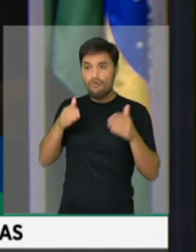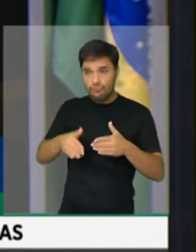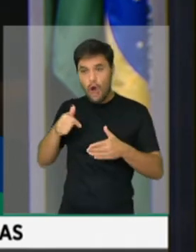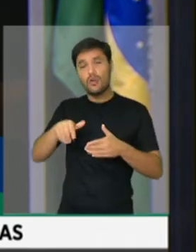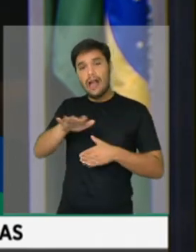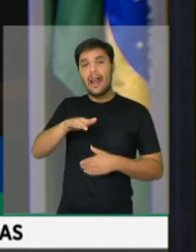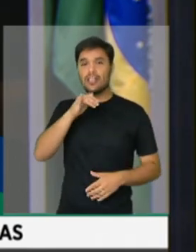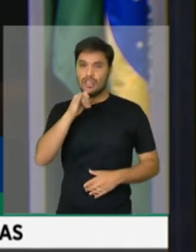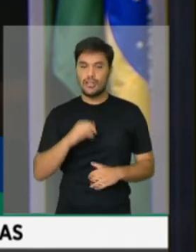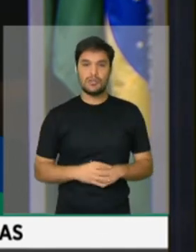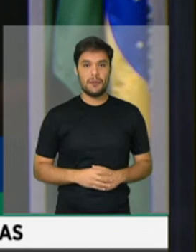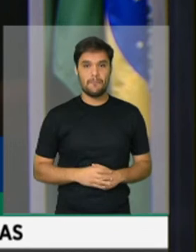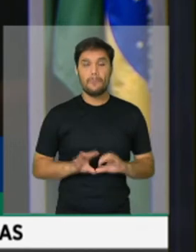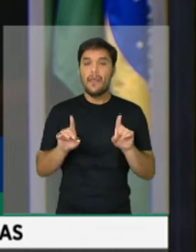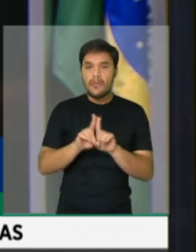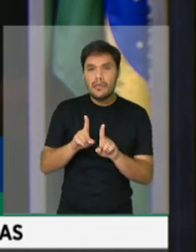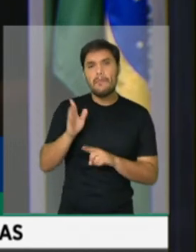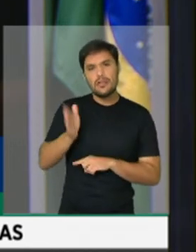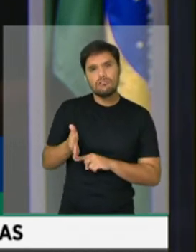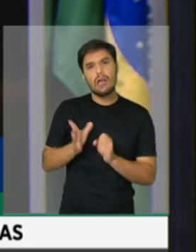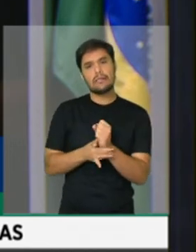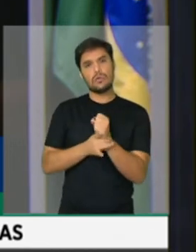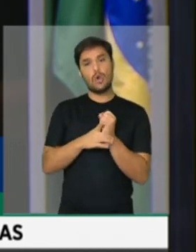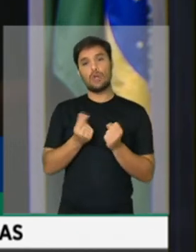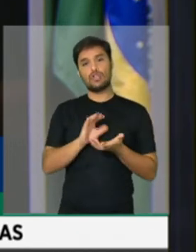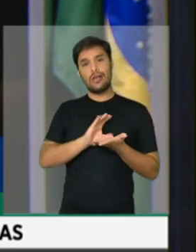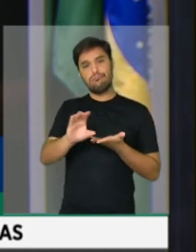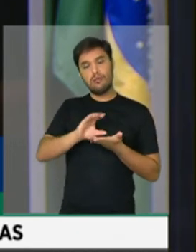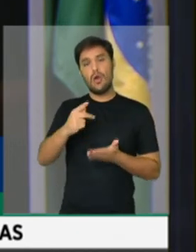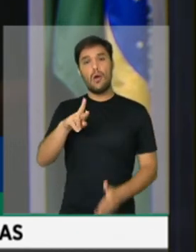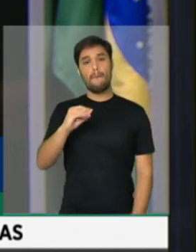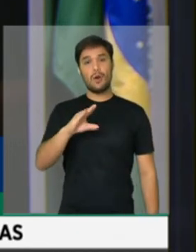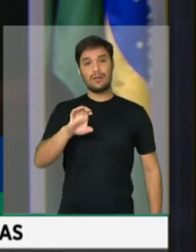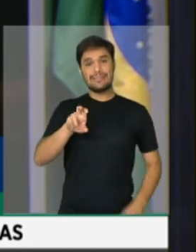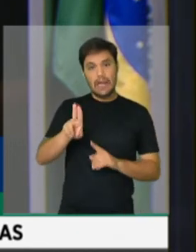APLICAÇÕES DESSES RECURSOS. RELEVA DESTACAR FORAM REALIZADAS ALTERAÇÕES NO TEXTO COM INTUITO DE VIABILIZAR INVESTIMENTOS PARA